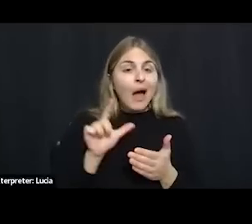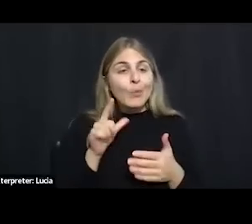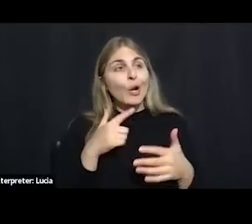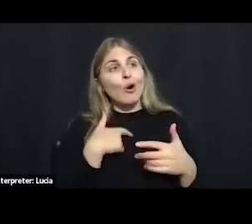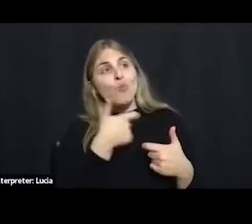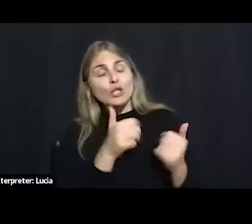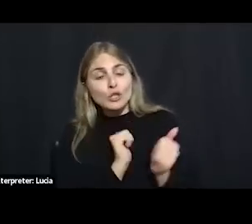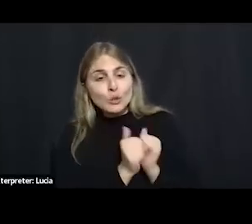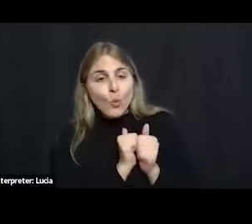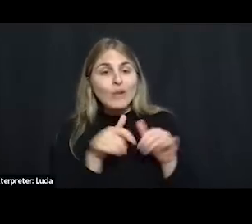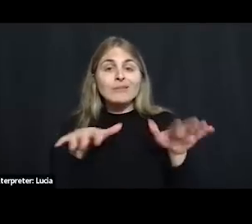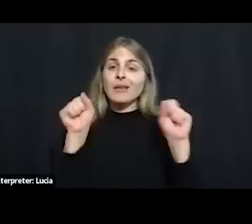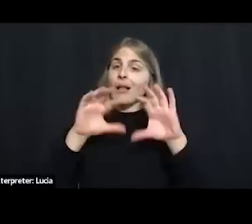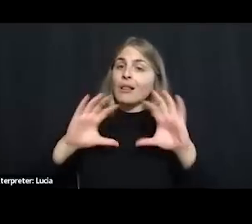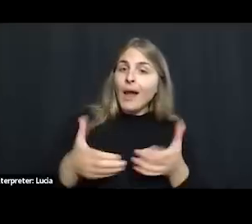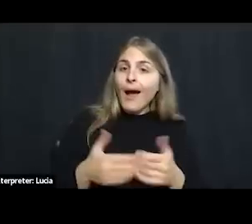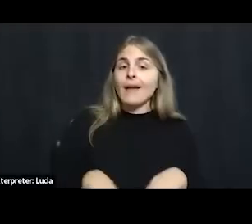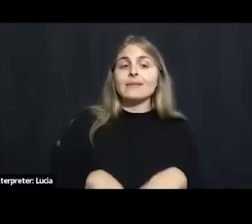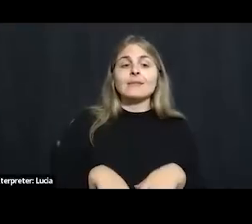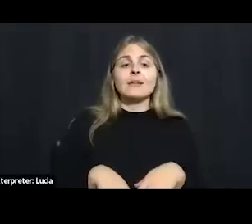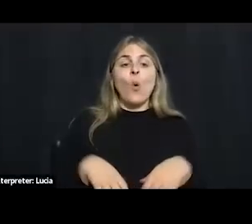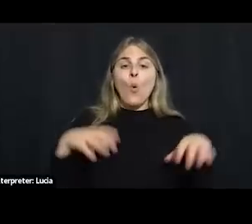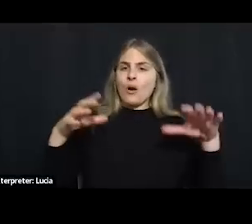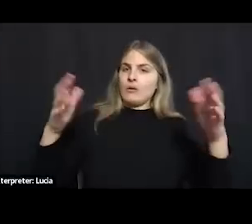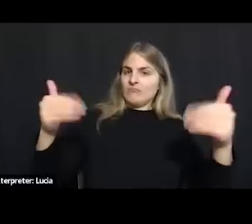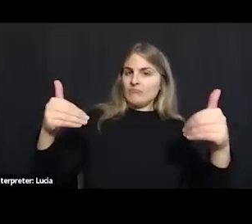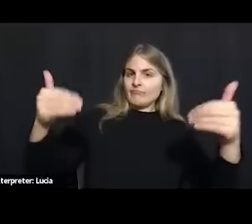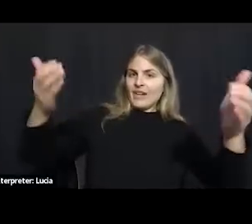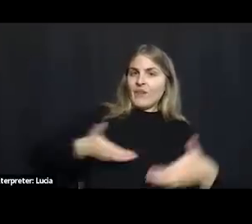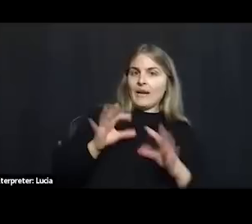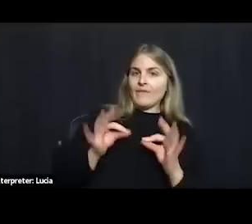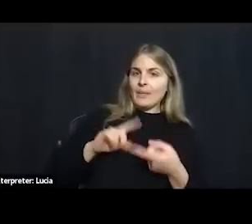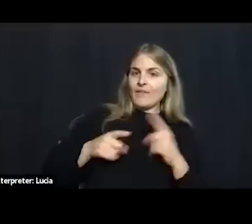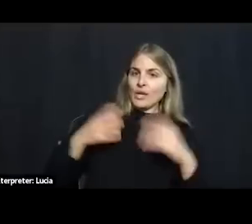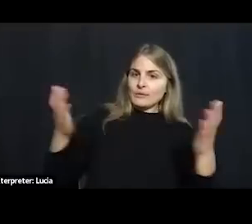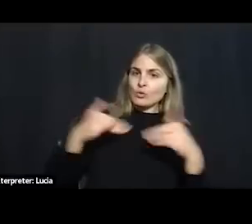a tomar una clase por ocio o habilidades para la vida, y a recibir o visitar a familiares o amigos, todos reportaron menos soledad